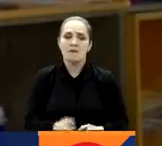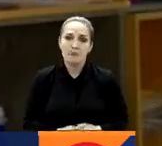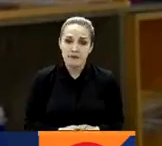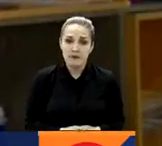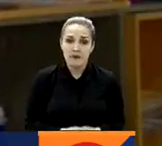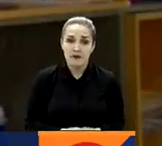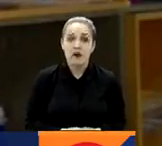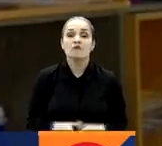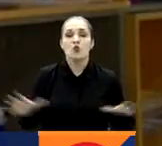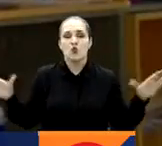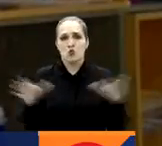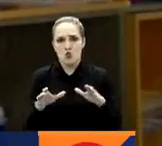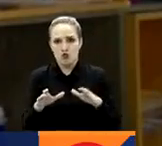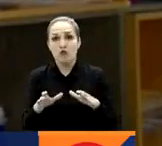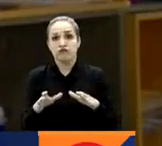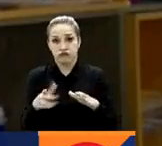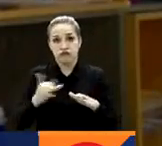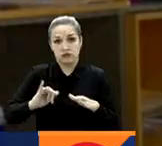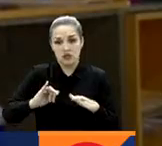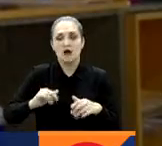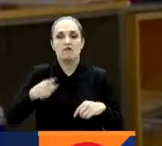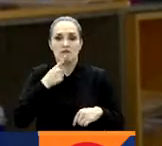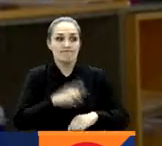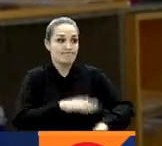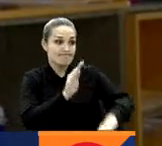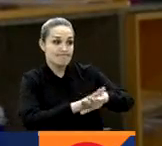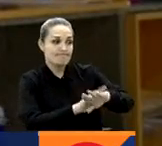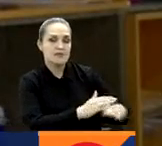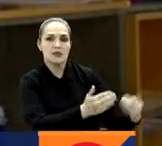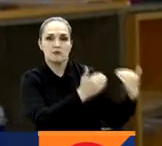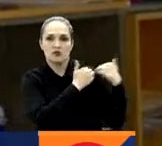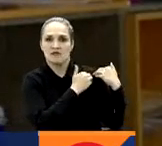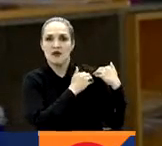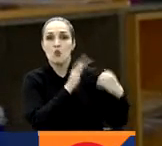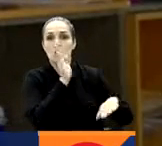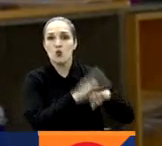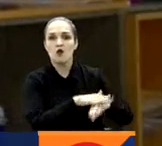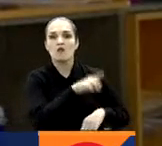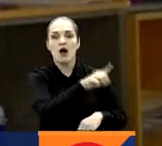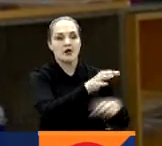DIALéCTICA NO COMENZó A GENERAR ENERGíA A PARTIR DE NOVIEMBRE DE 2018 COMO SE HABíA COMPROMETIDO.